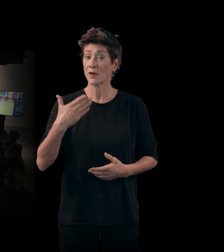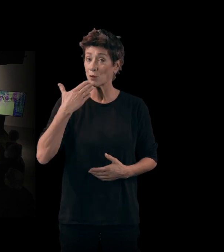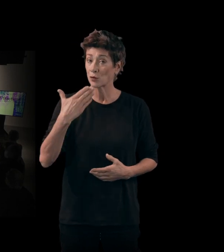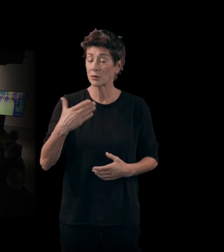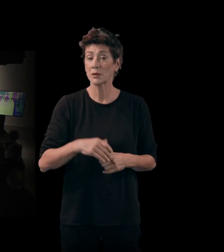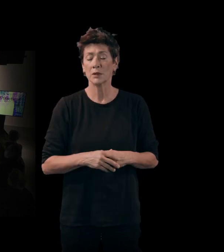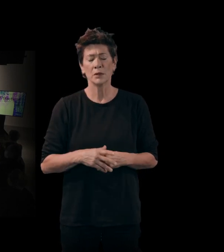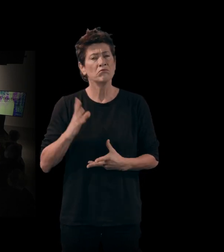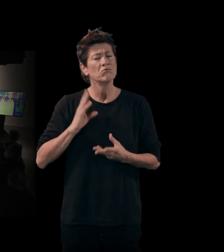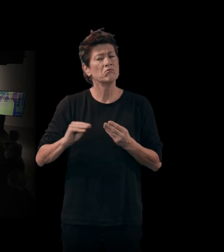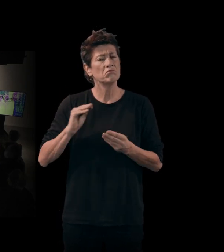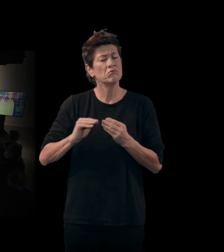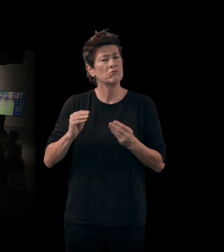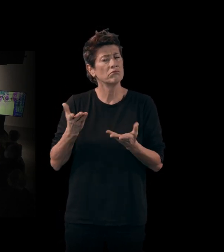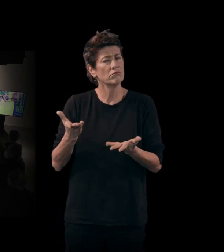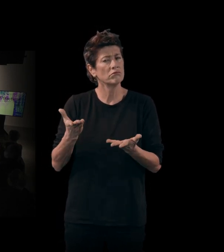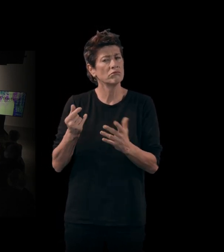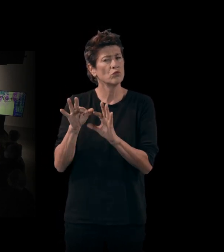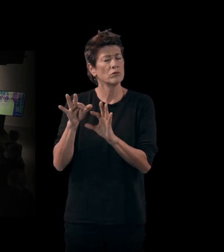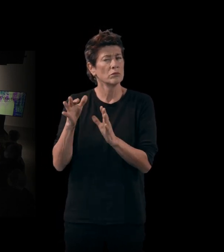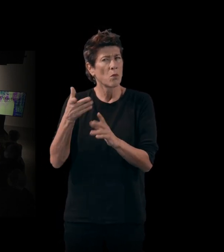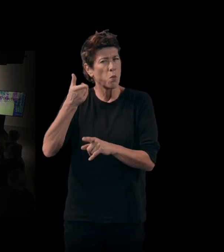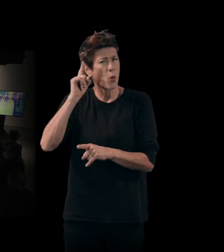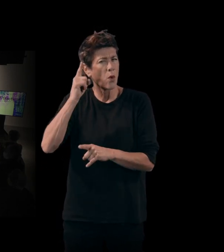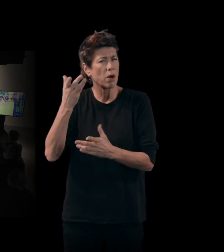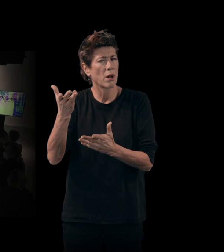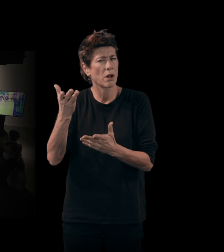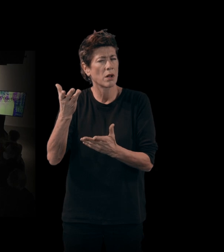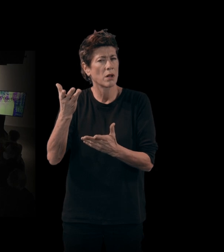Je m’interrogeais de savoir pourquoi vous avez choisi de revenir sur